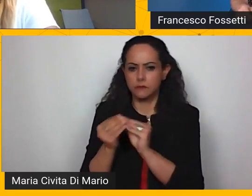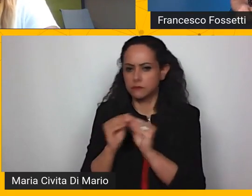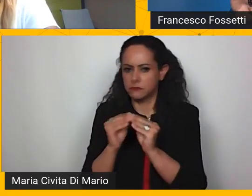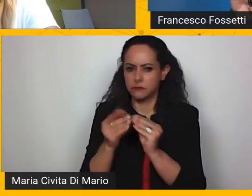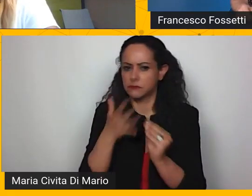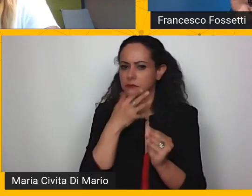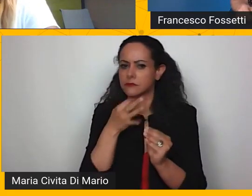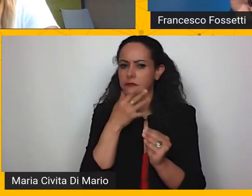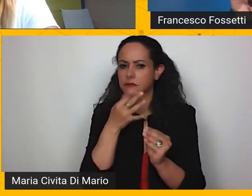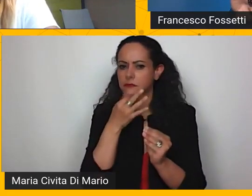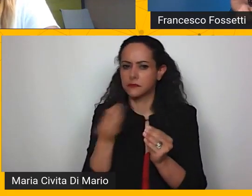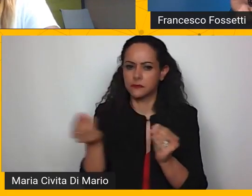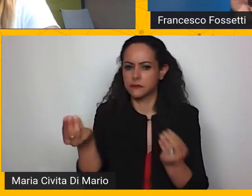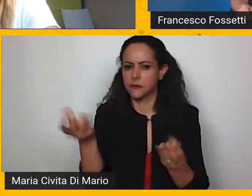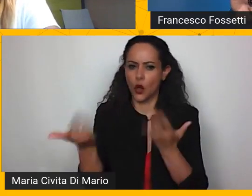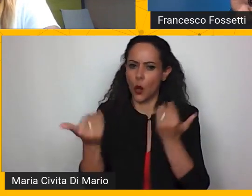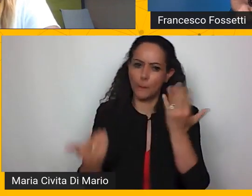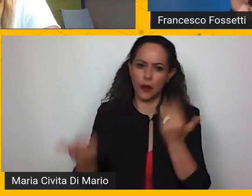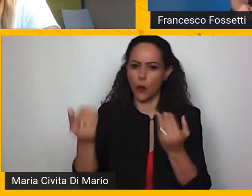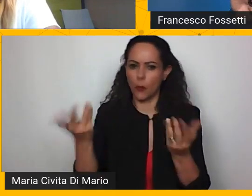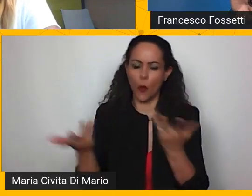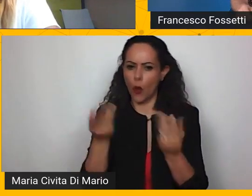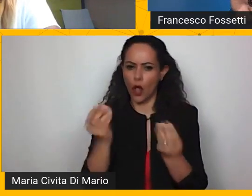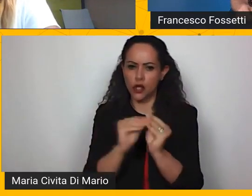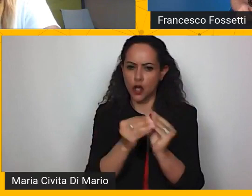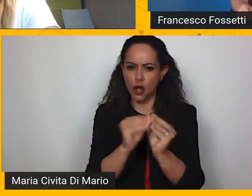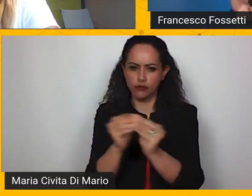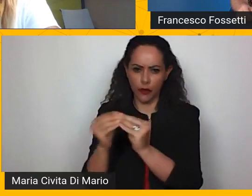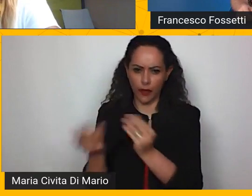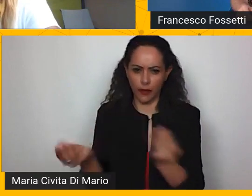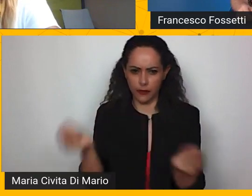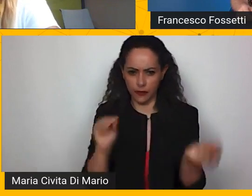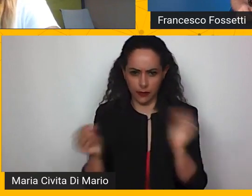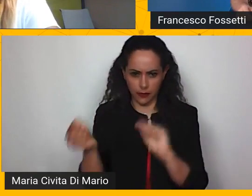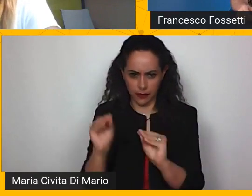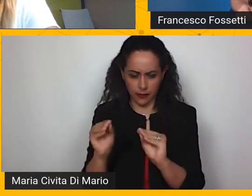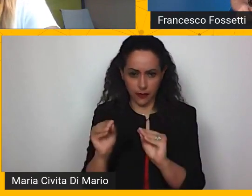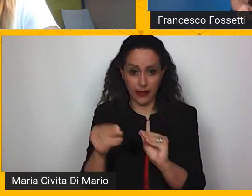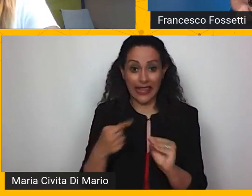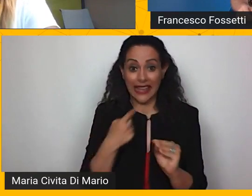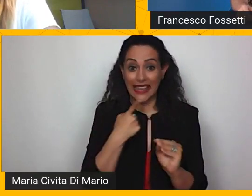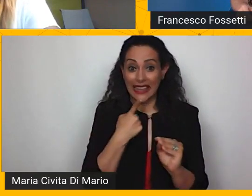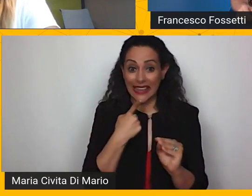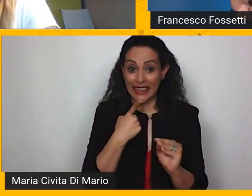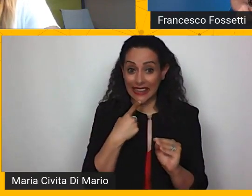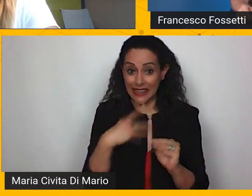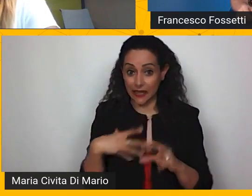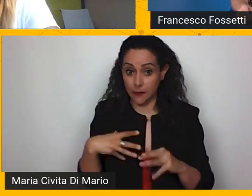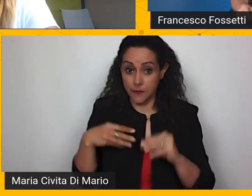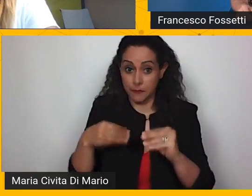elementi estetici eh e i videogiocatori di quella ehm di